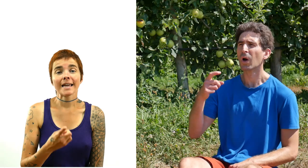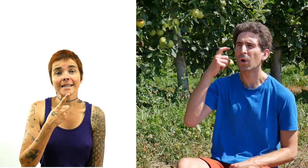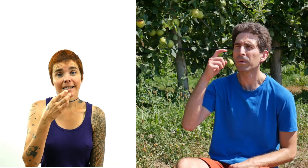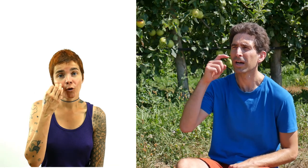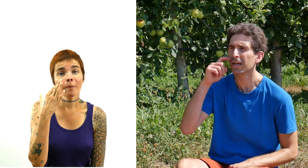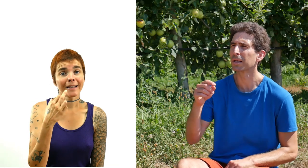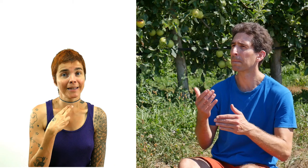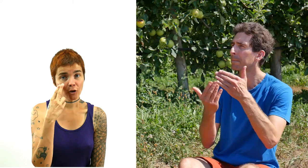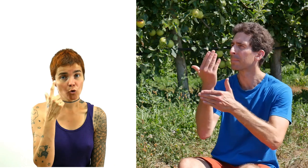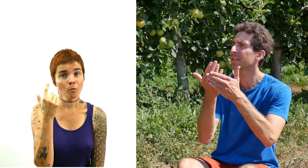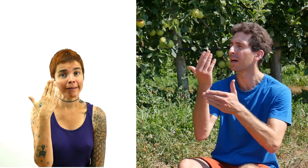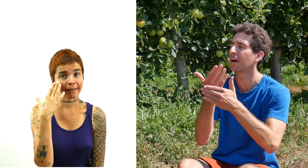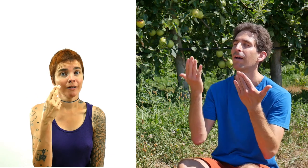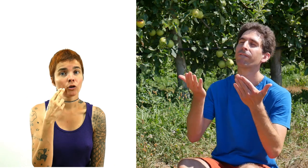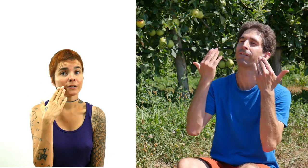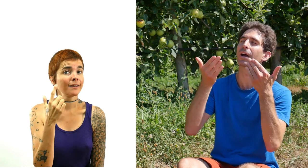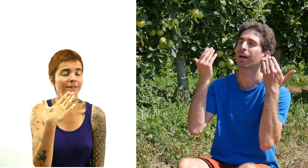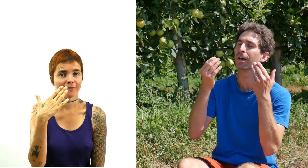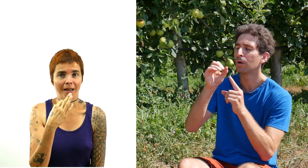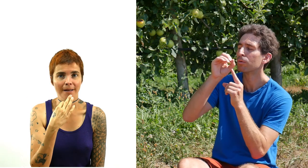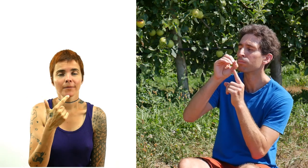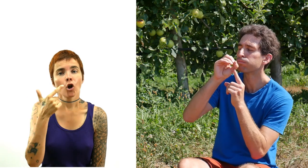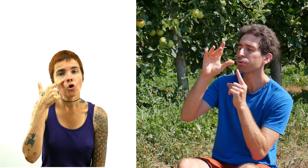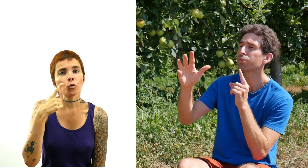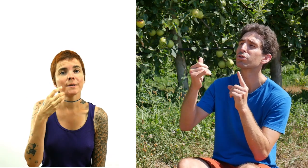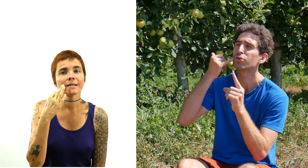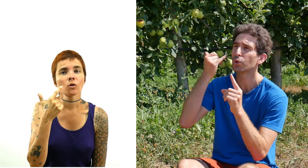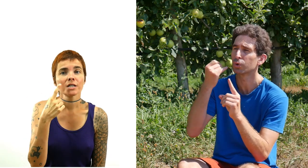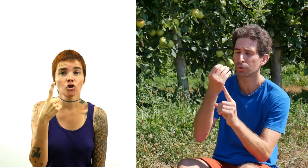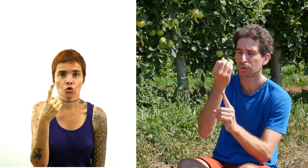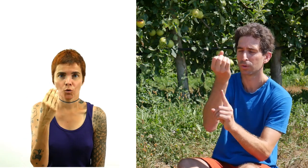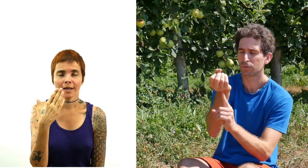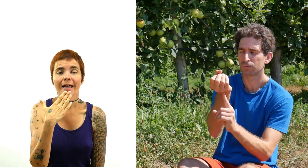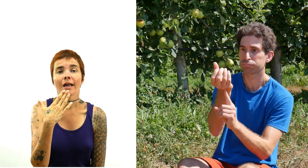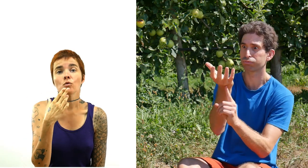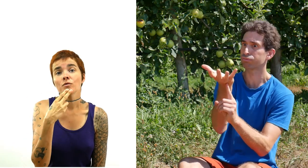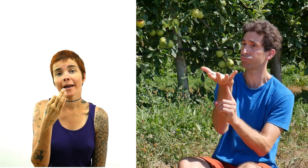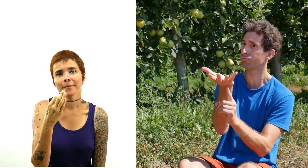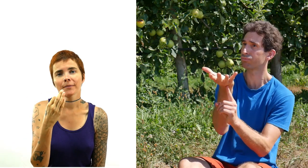J’ai remarqué que le matin, quand il fait frais, le pissenlit jaune est ouvert.